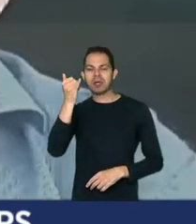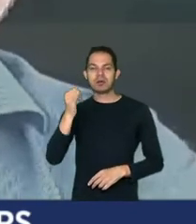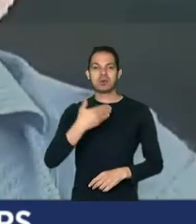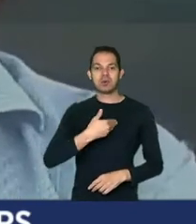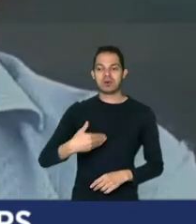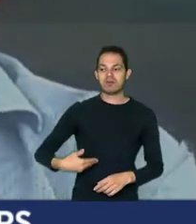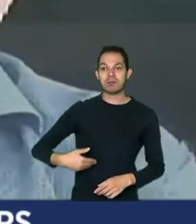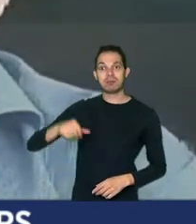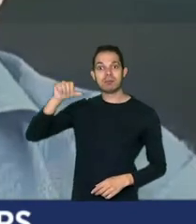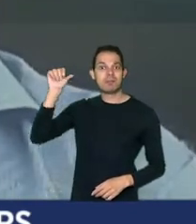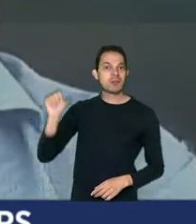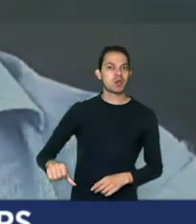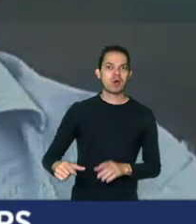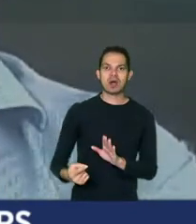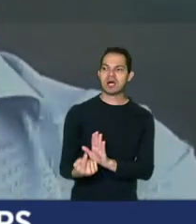PIOR GOVERNO DA HISTÓRIA, O GOVERNO BOLSONARO. POR ISSO É